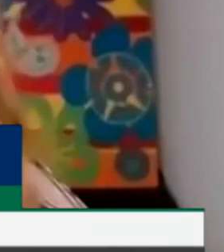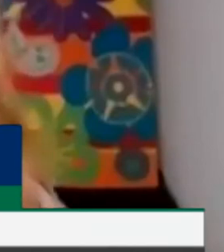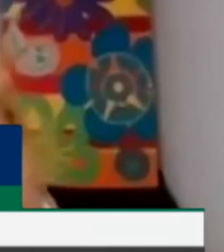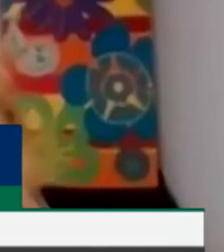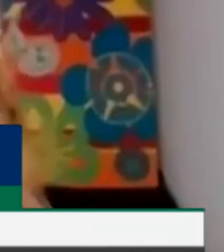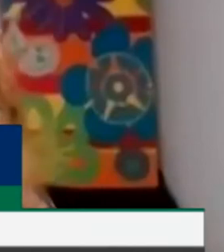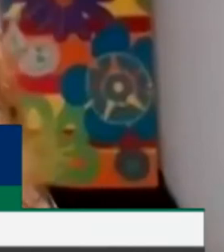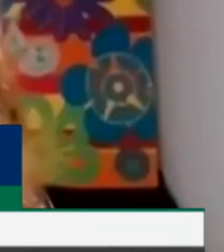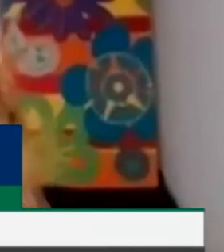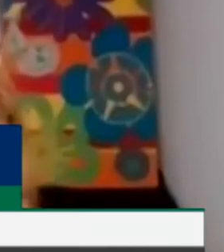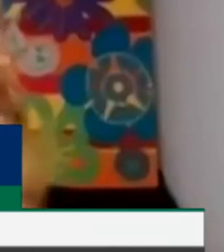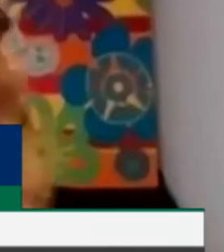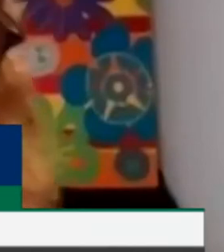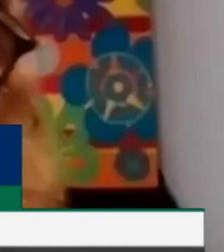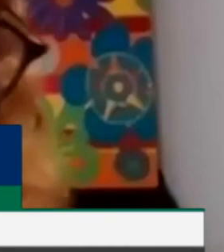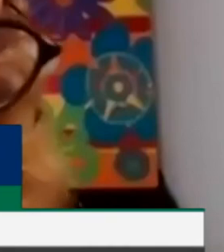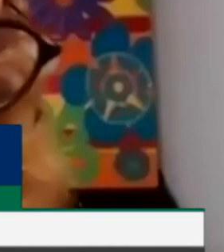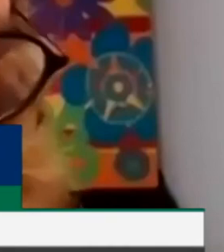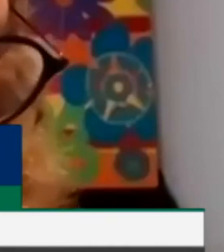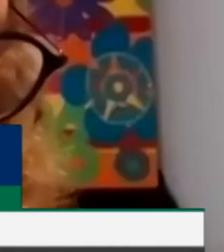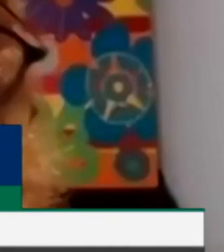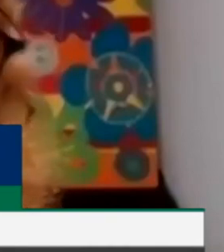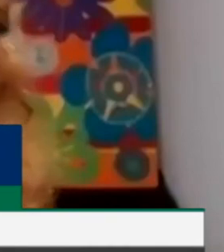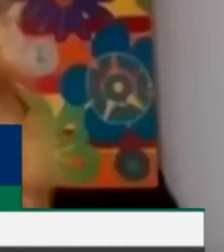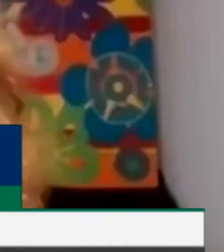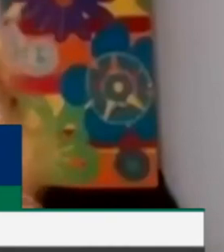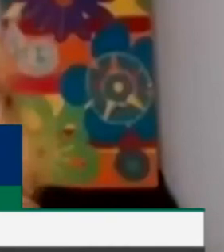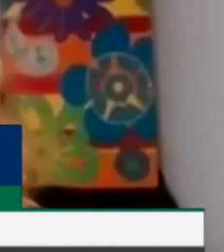BIDEN NA SUA CAMPANHA NOS ESTADOS UNIDOS FOI EXATAMENTE ESSA. SABENDO QUE AINDA